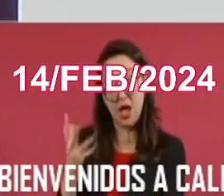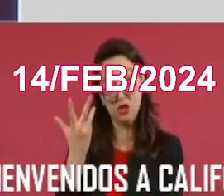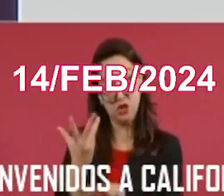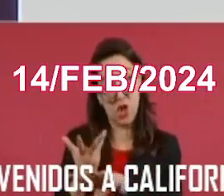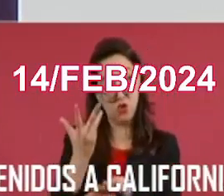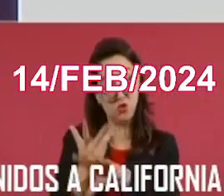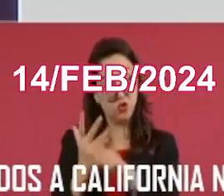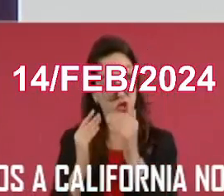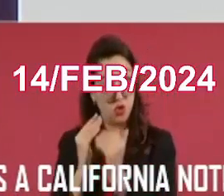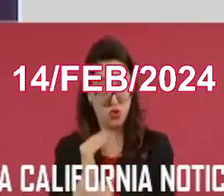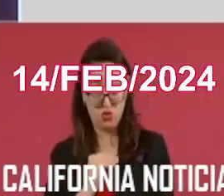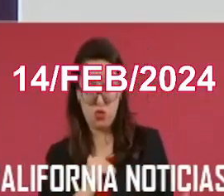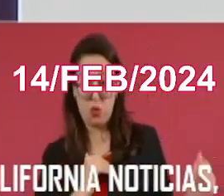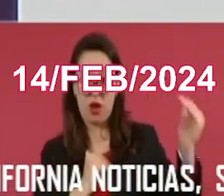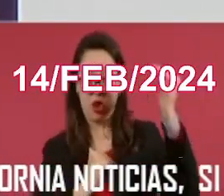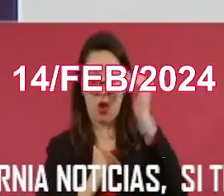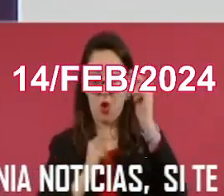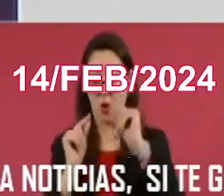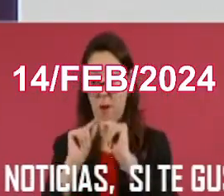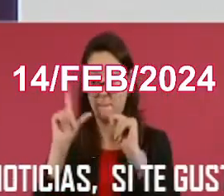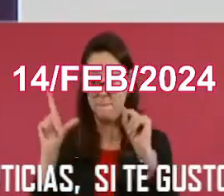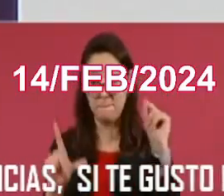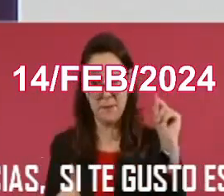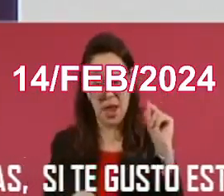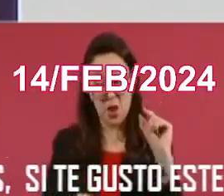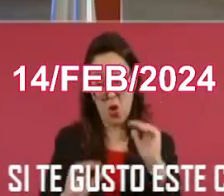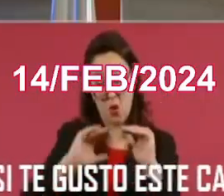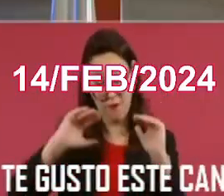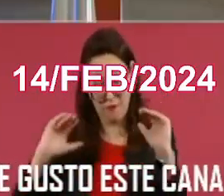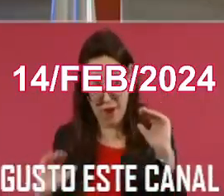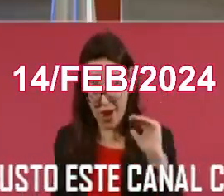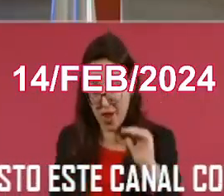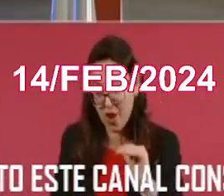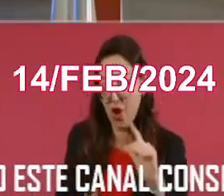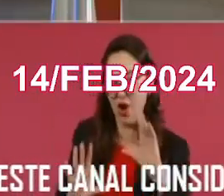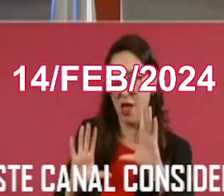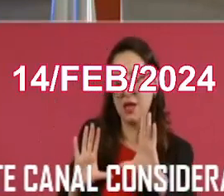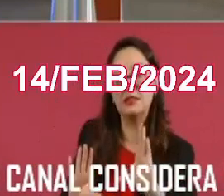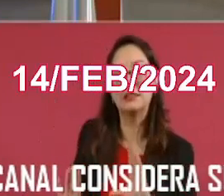México necesitará administradores competentes y